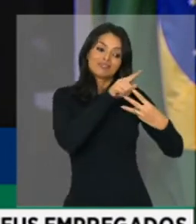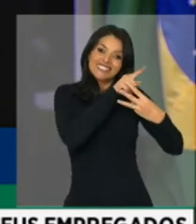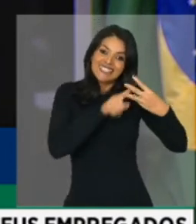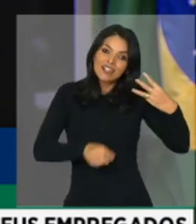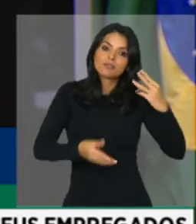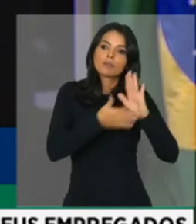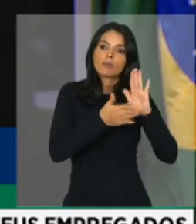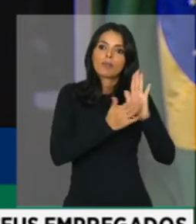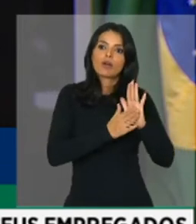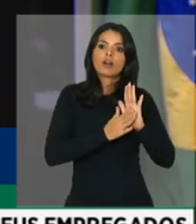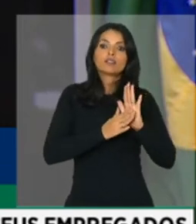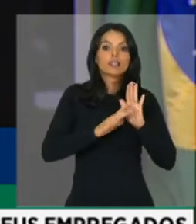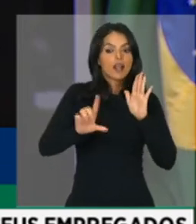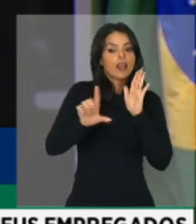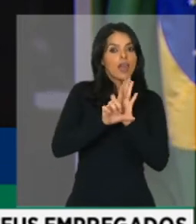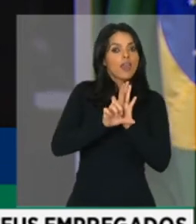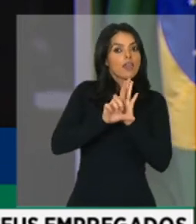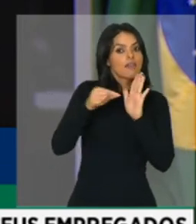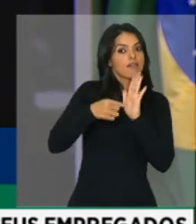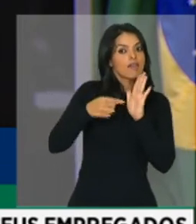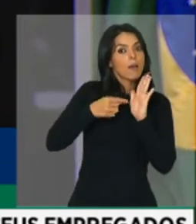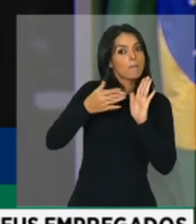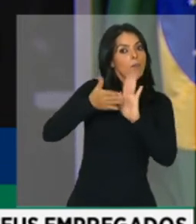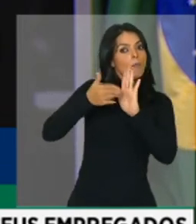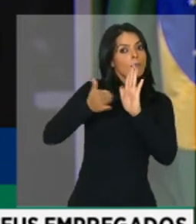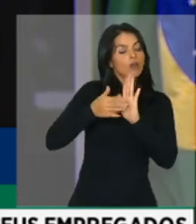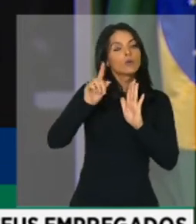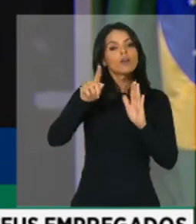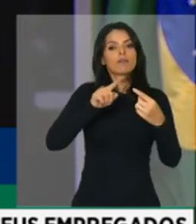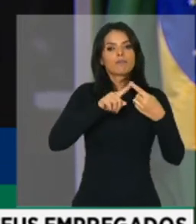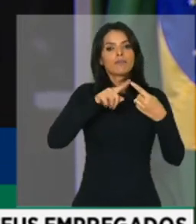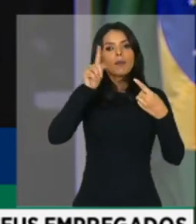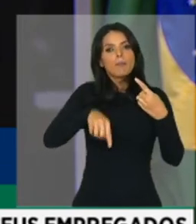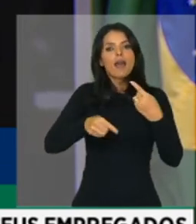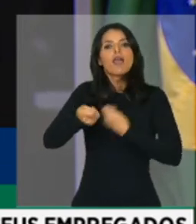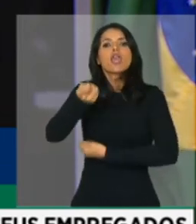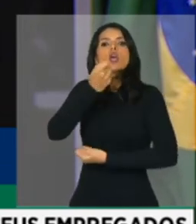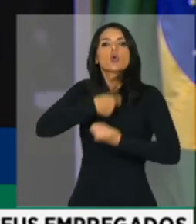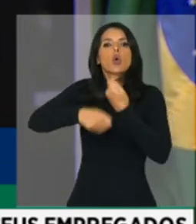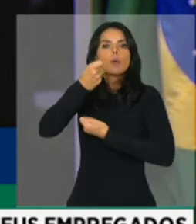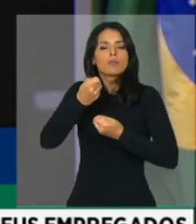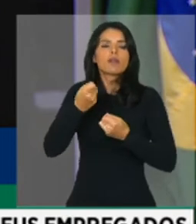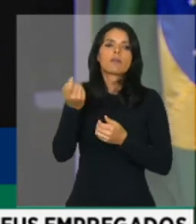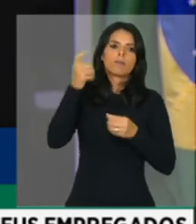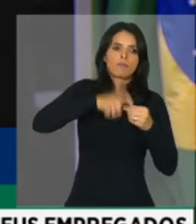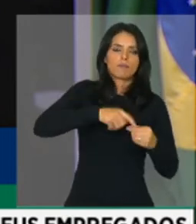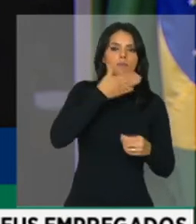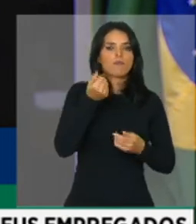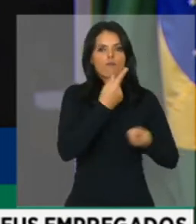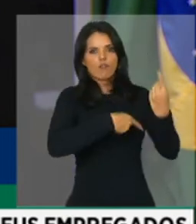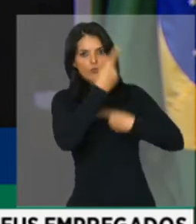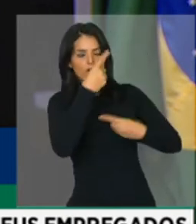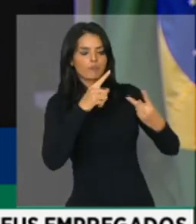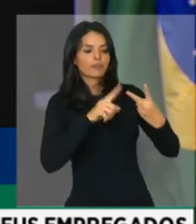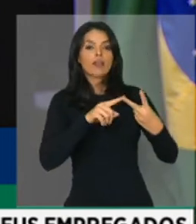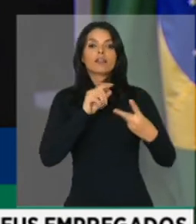PROPOSTAS, LEGISLATIVAS ESTRUTURANTES. PARA RECUPERAÇÃO DA NOSSA ECONOMIA, PROTEÇÃO DOS EMPREGOS PROTEÇÃO DAS MICRO E PEQUENAS EMPRESAS... E A